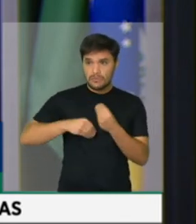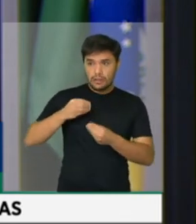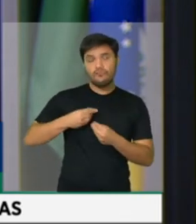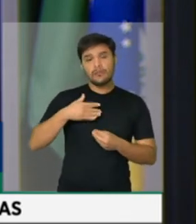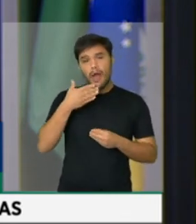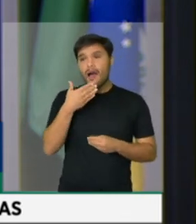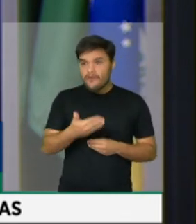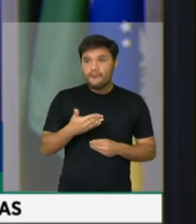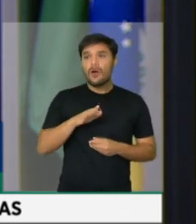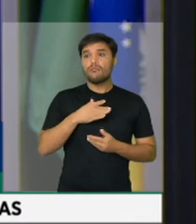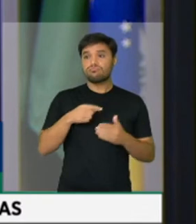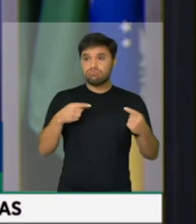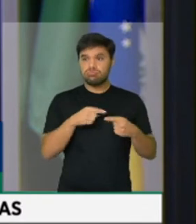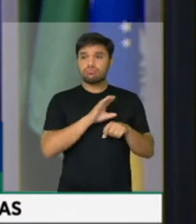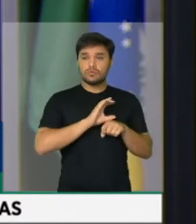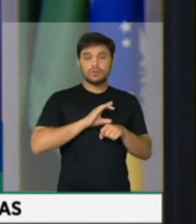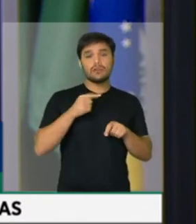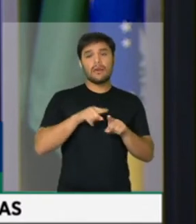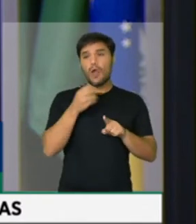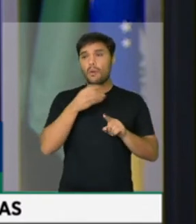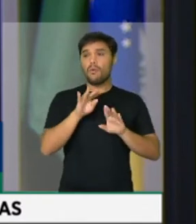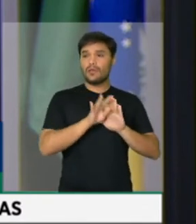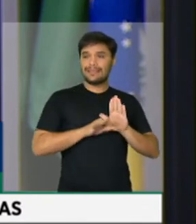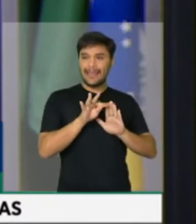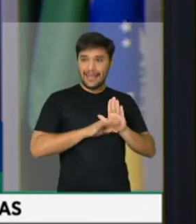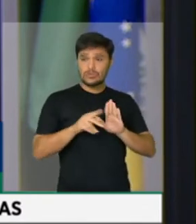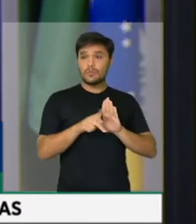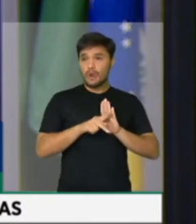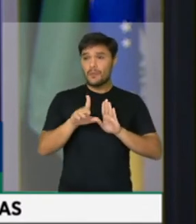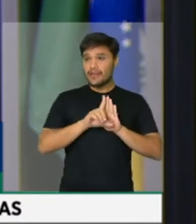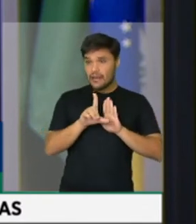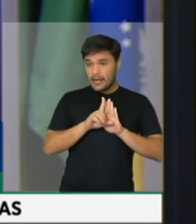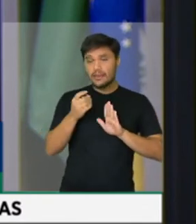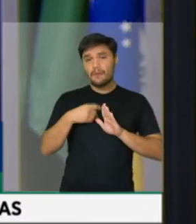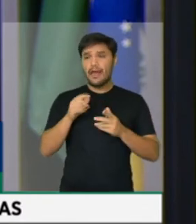PROPOSTA ORIGINAL DO GOVERNO OS PRINCIPAIS BENEFÍCIOS DERIVADOS DESSA IMPORTANTE MUDANÇA NO MARCO DO SETOR